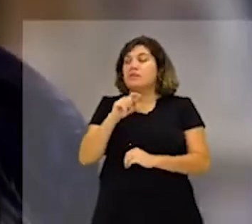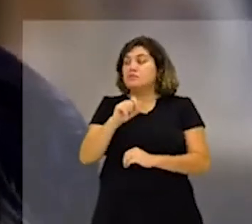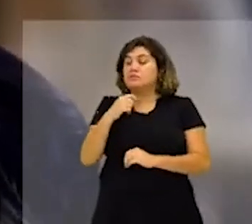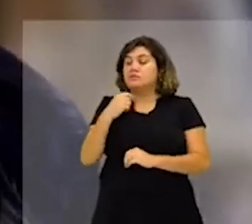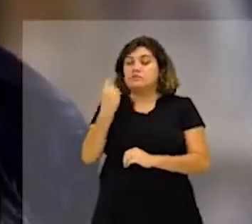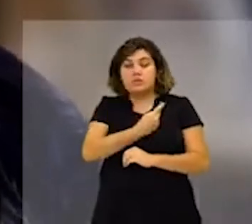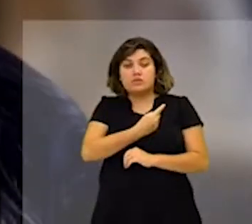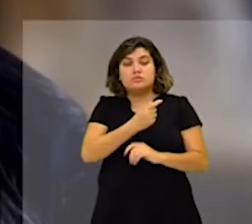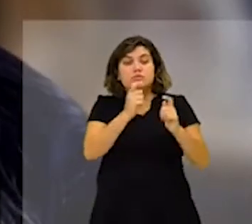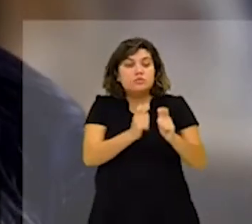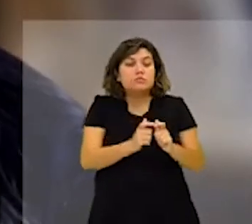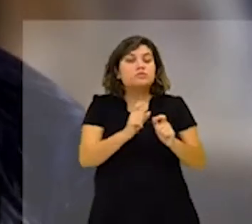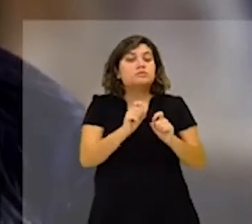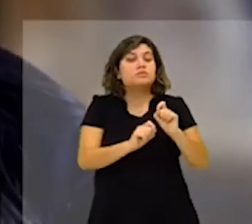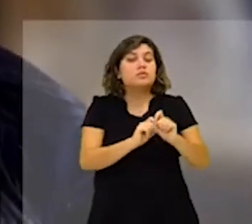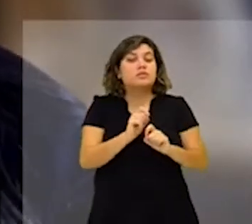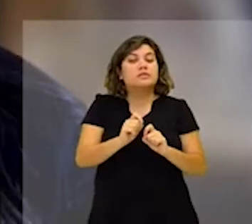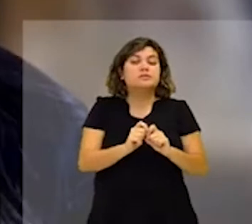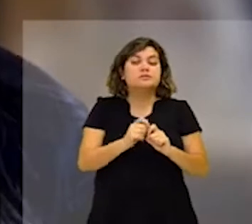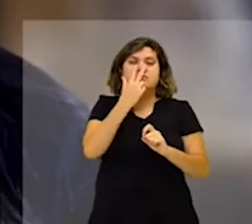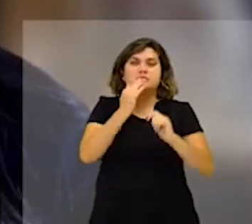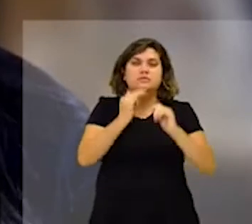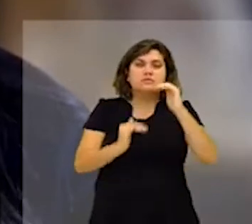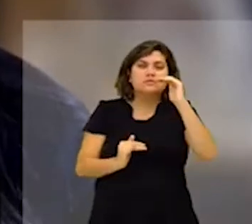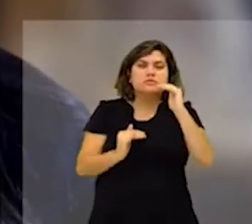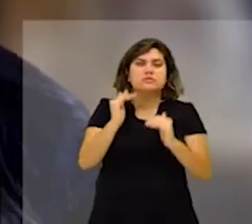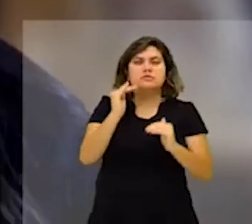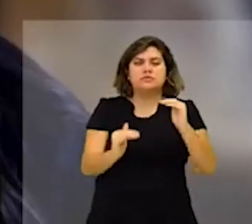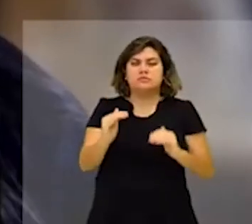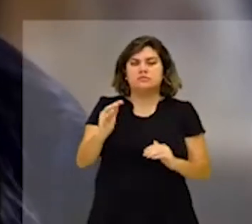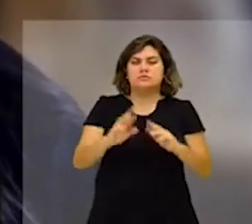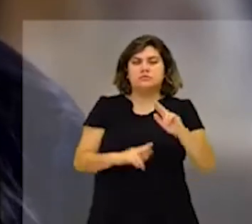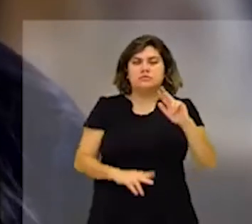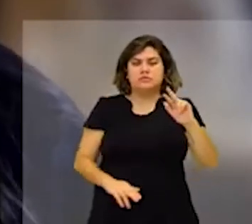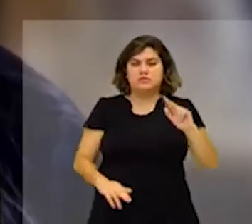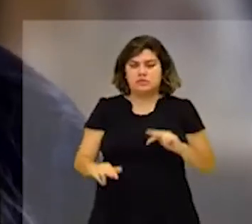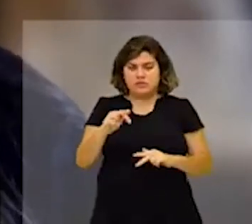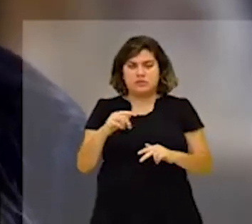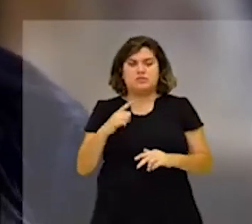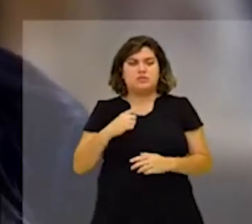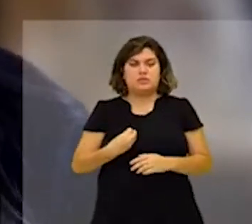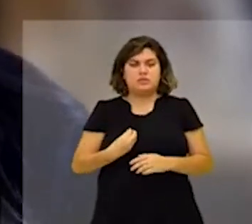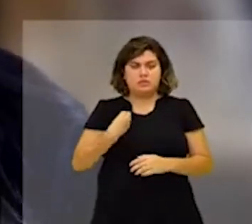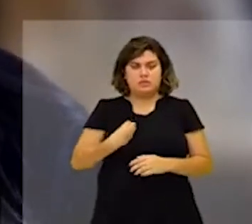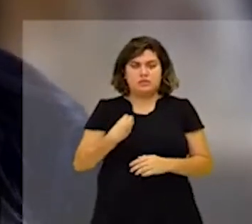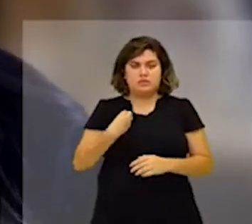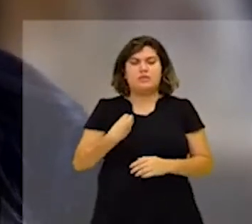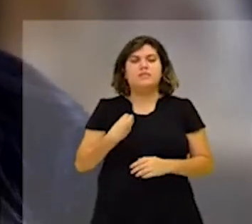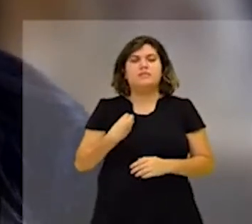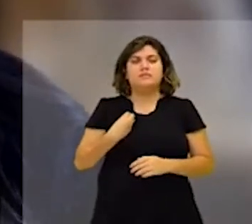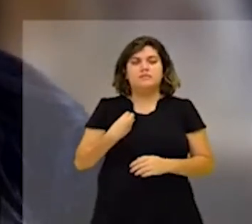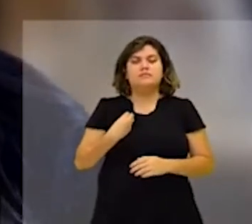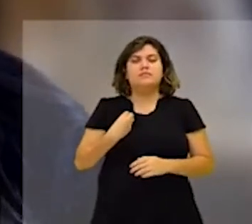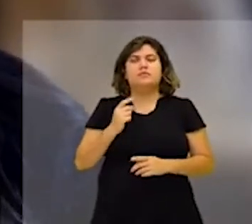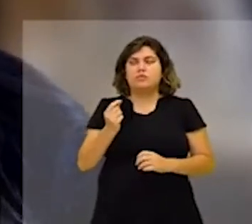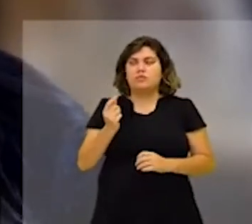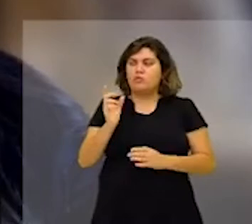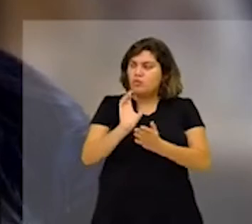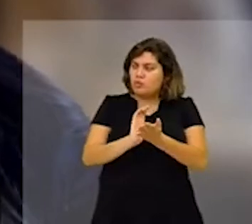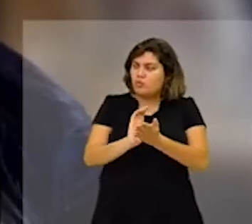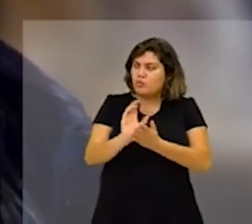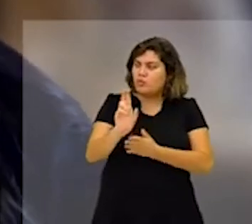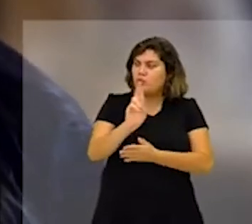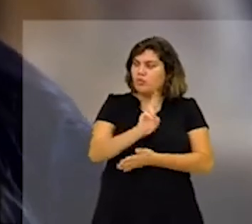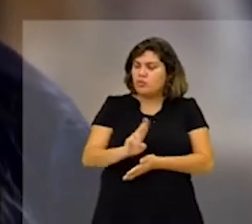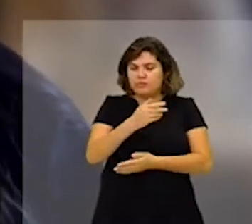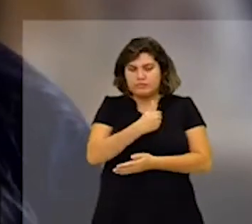lugar dessa disparidade e eu que entra a questão dos Fundos públicos um sentido que é positivamente